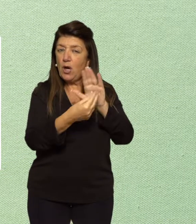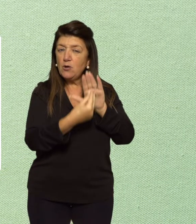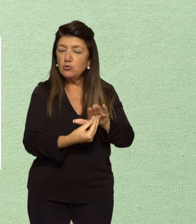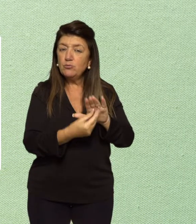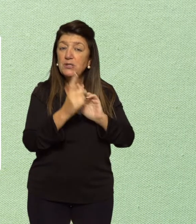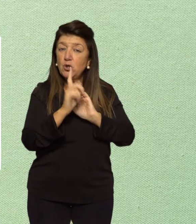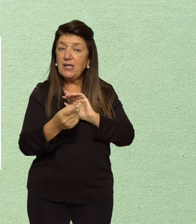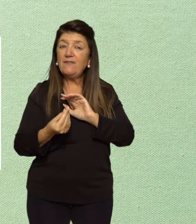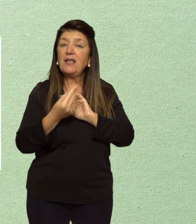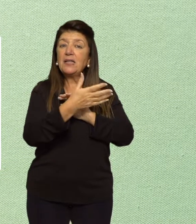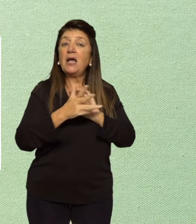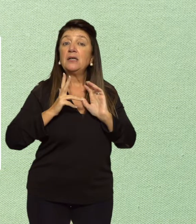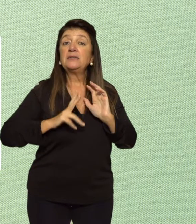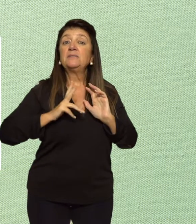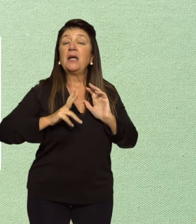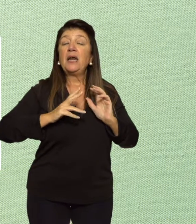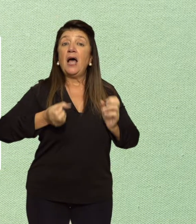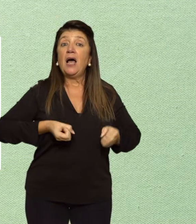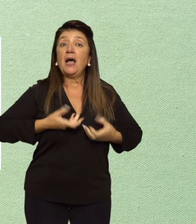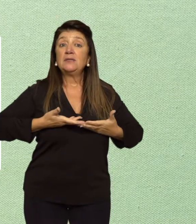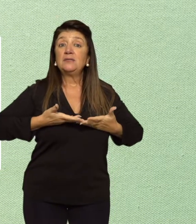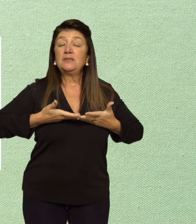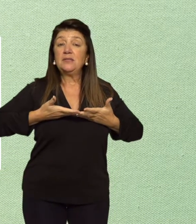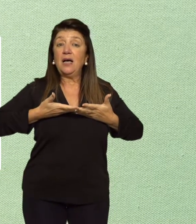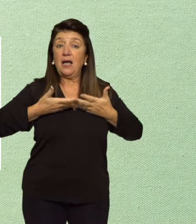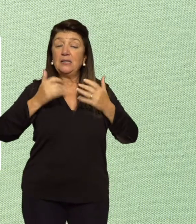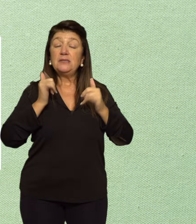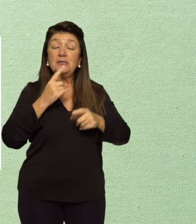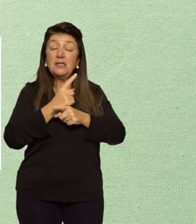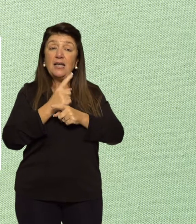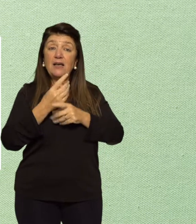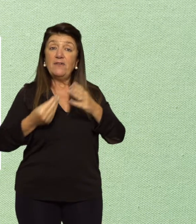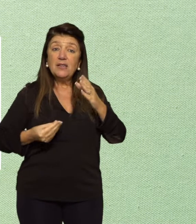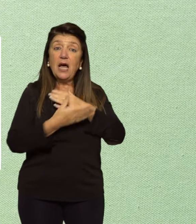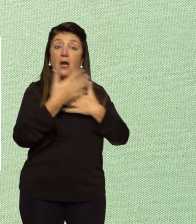che non porti solo attenzione ma porti anche un'apertura una possibilità al cambiamento. -